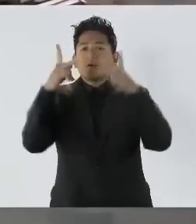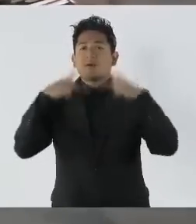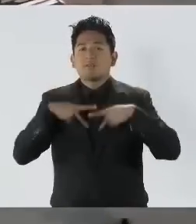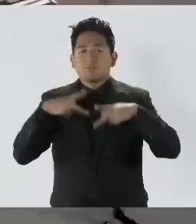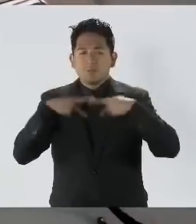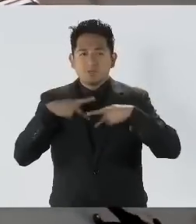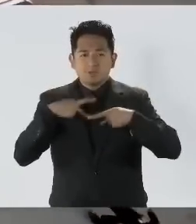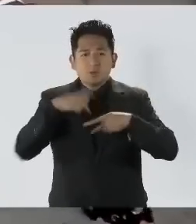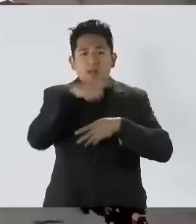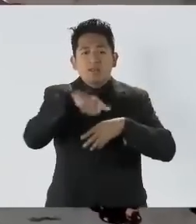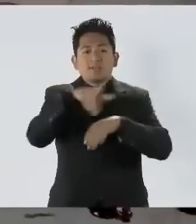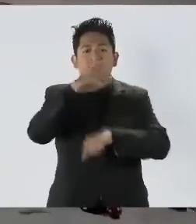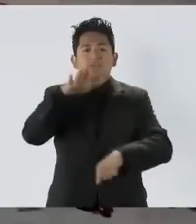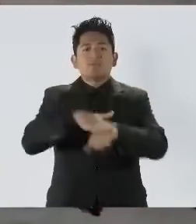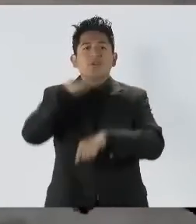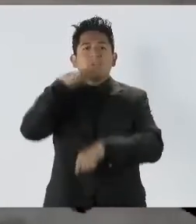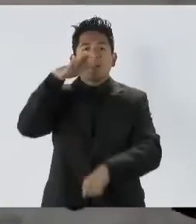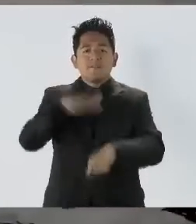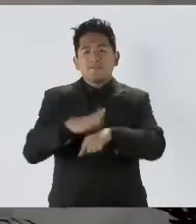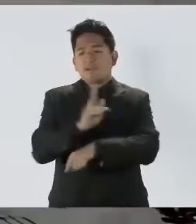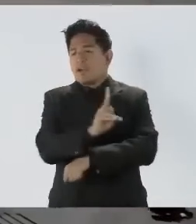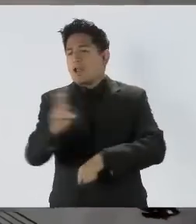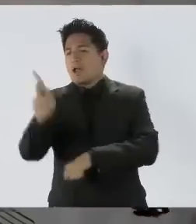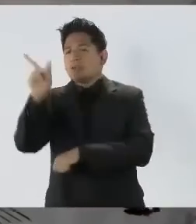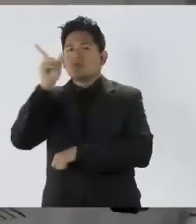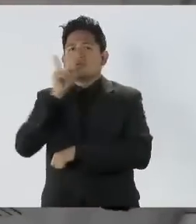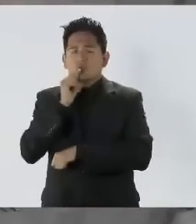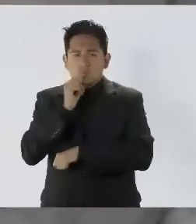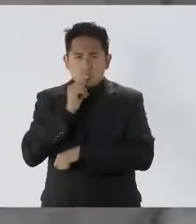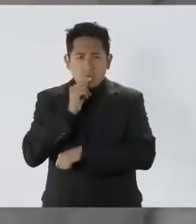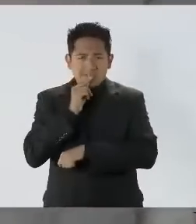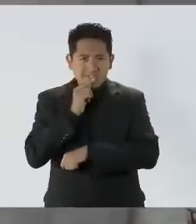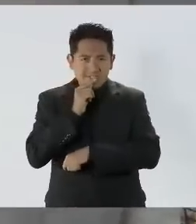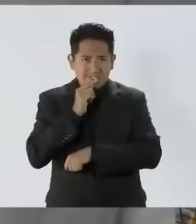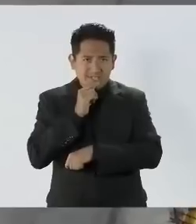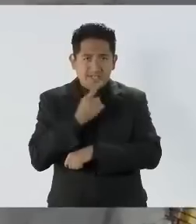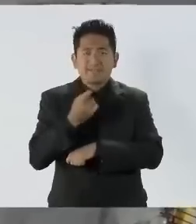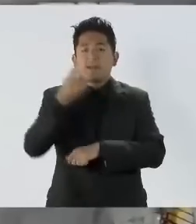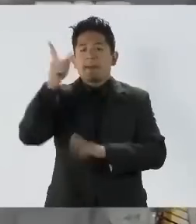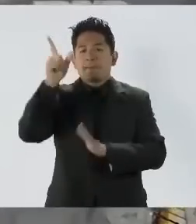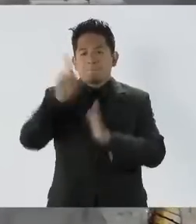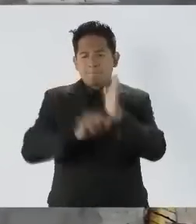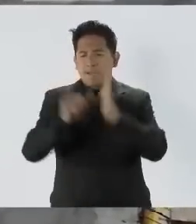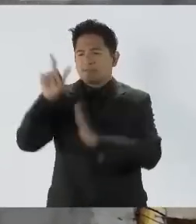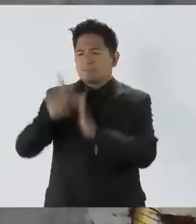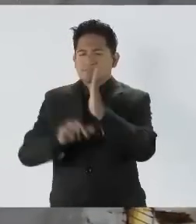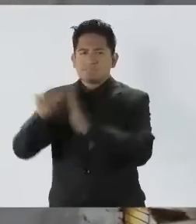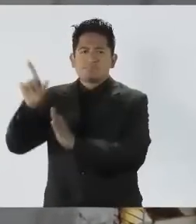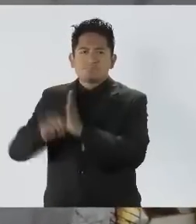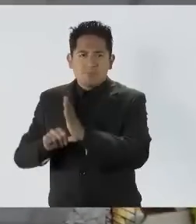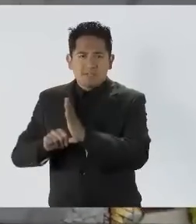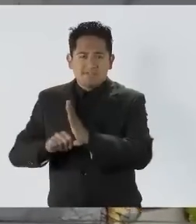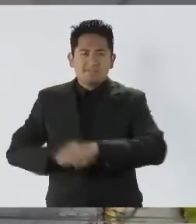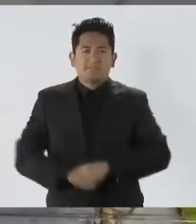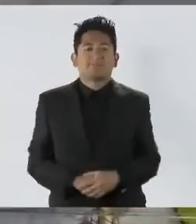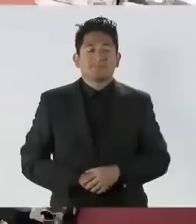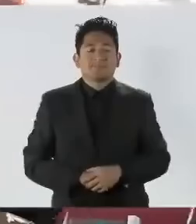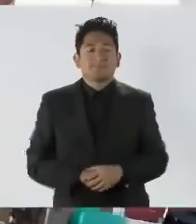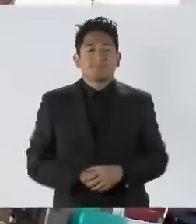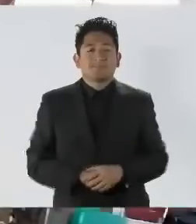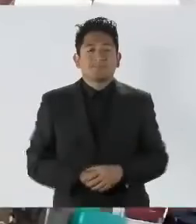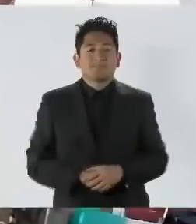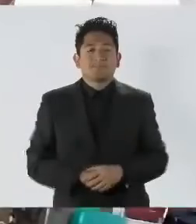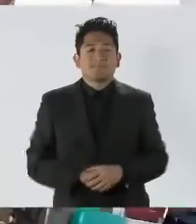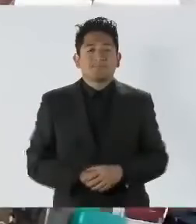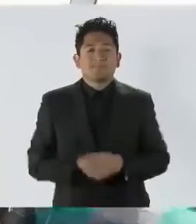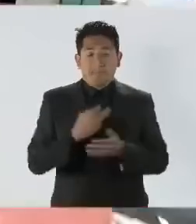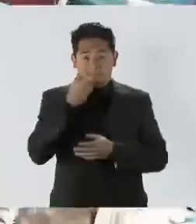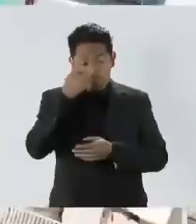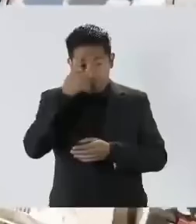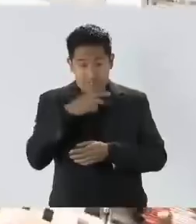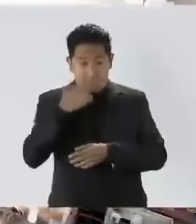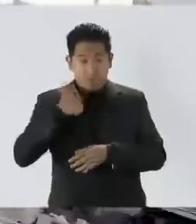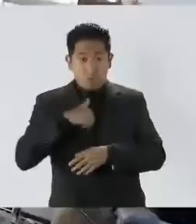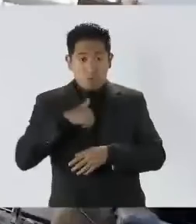a los elementos policiales que cuidan de sus calles para cumplir lo anterior también vamos a